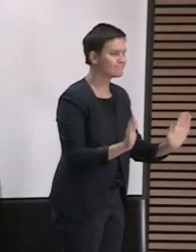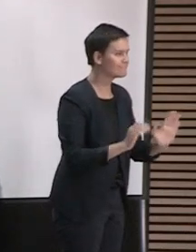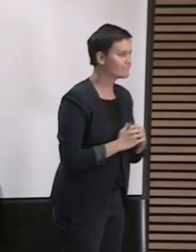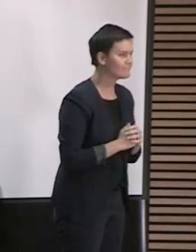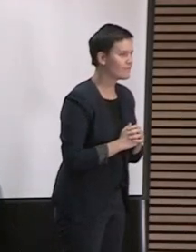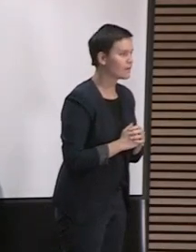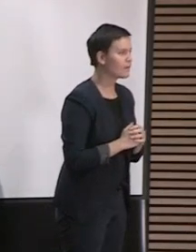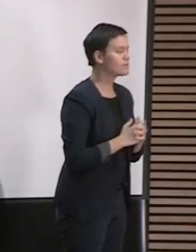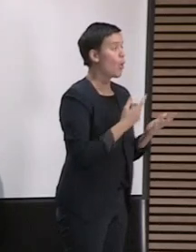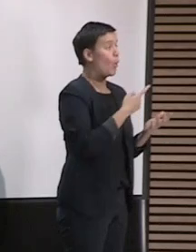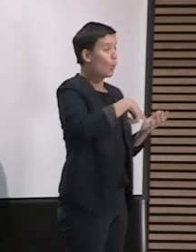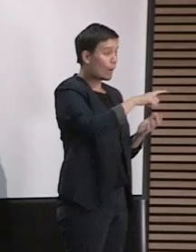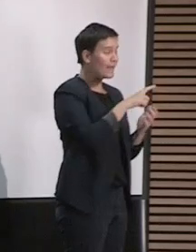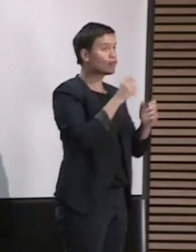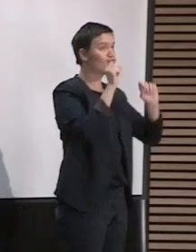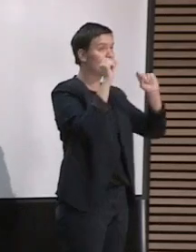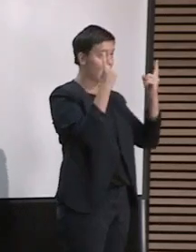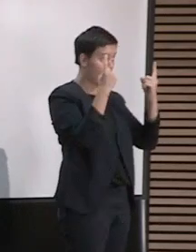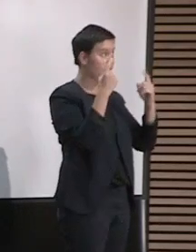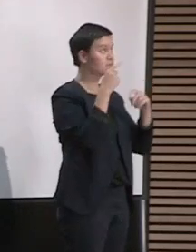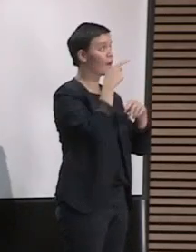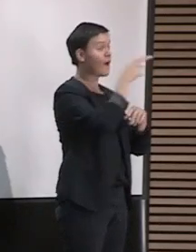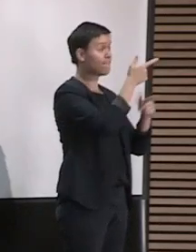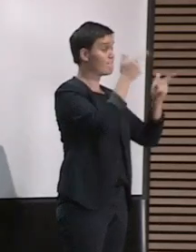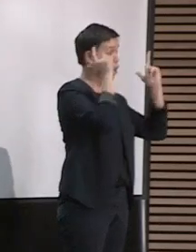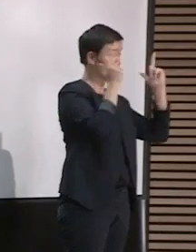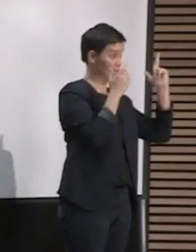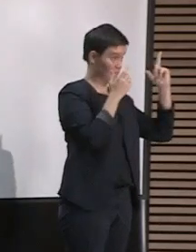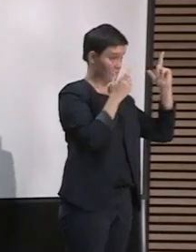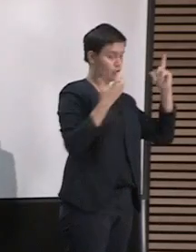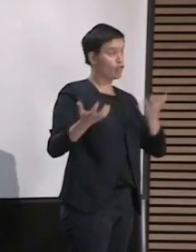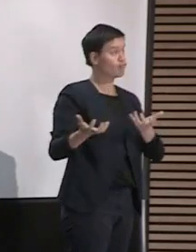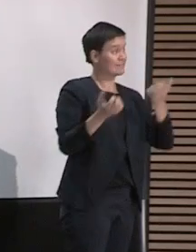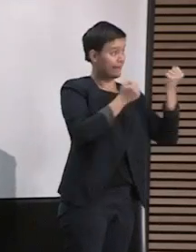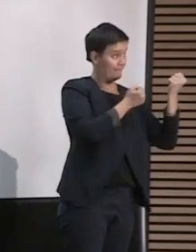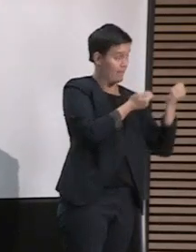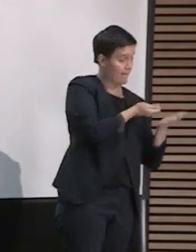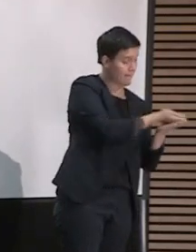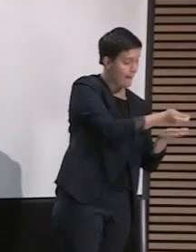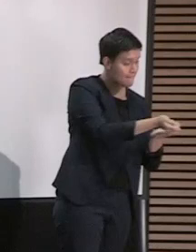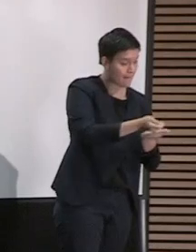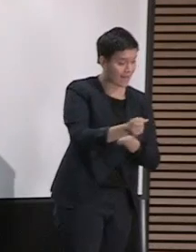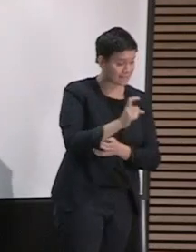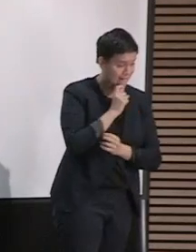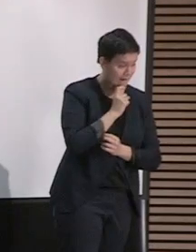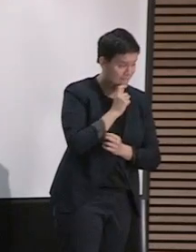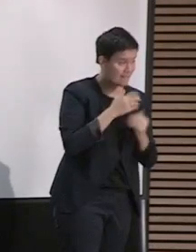raatau mahi i te wa i pau ai te moni taake. Ko nga umanga kua